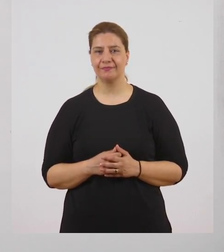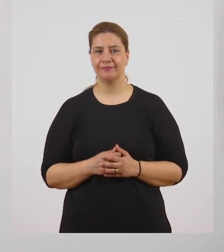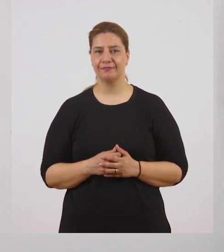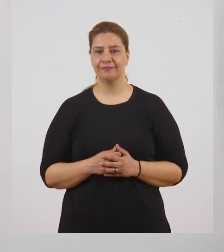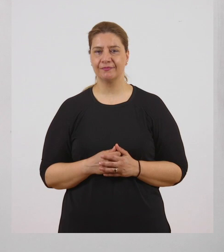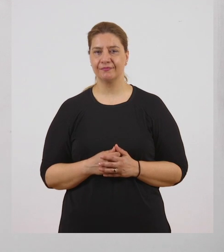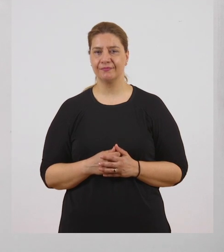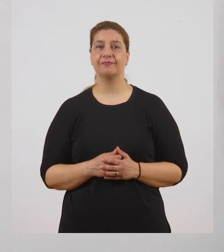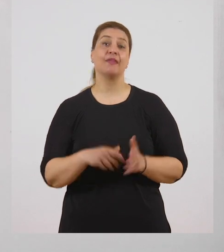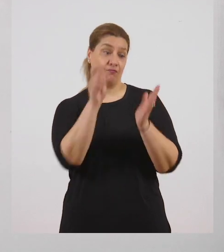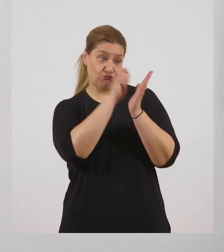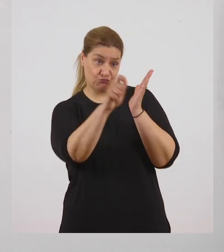ορθογραφία,